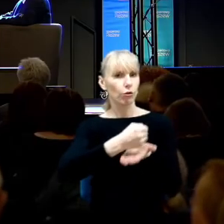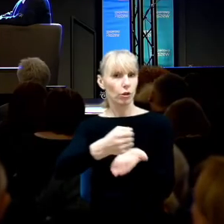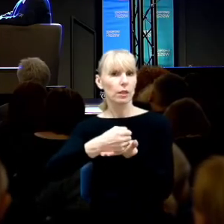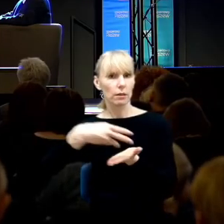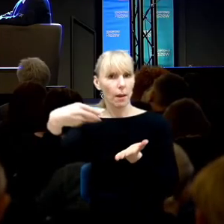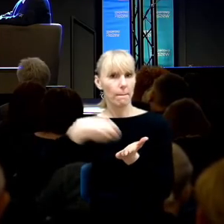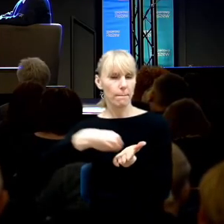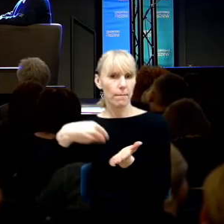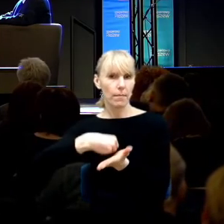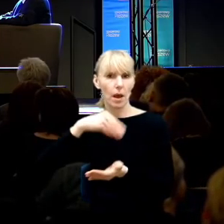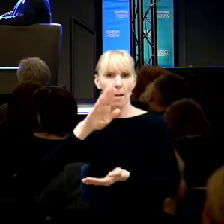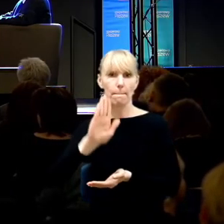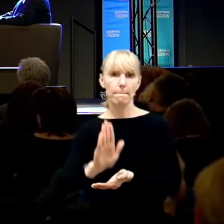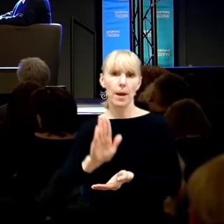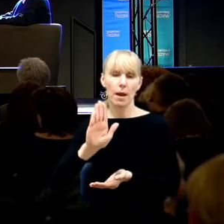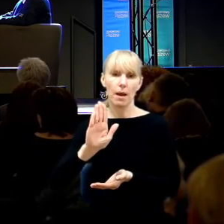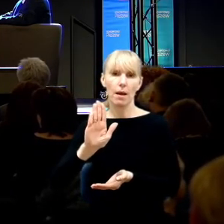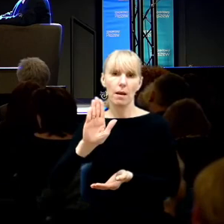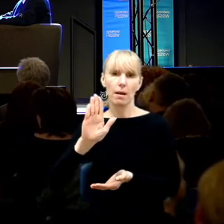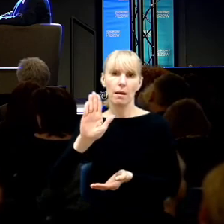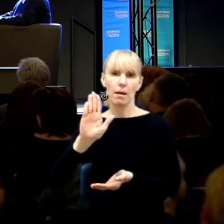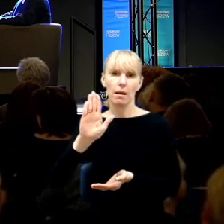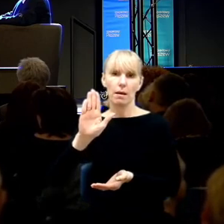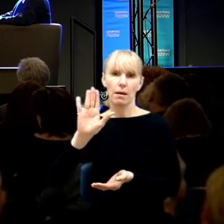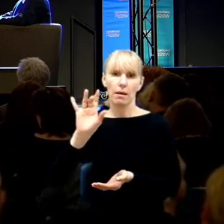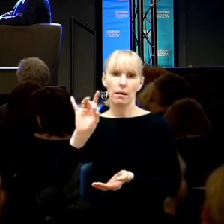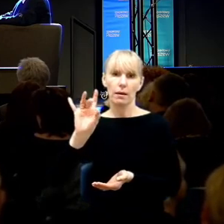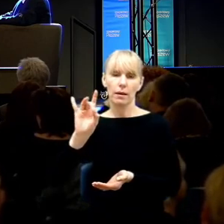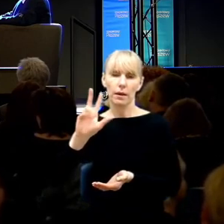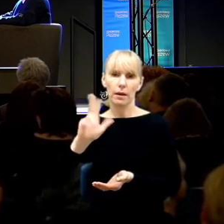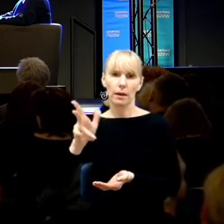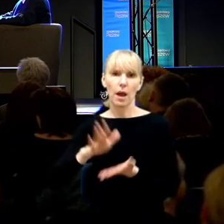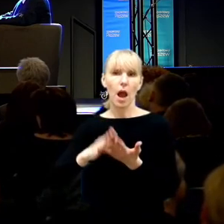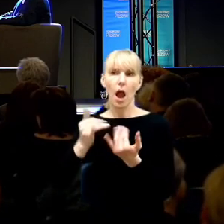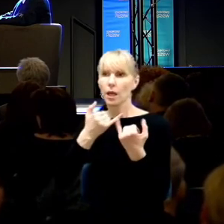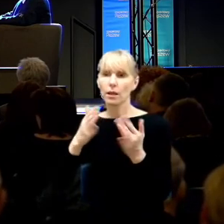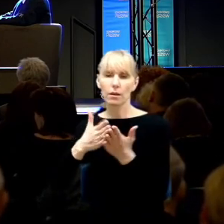również to jest partycypacja przyszłych najemców, właścicieli,